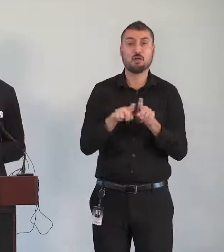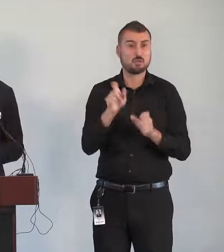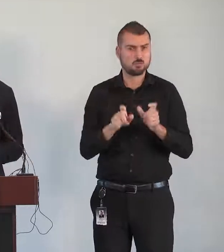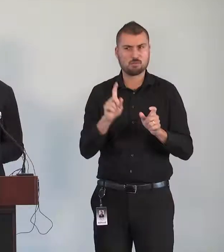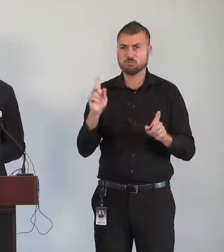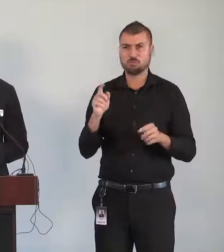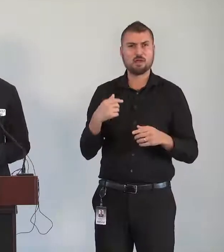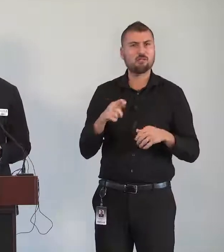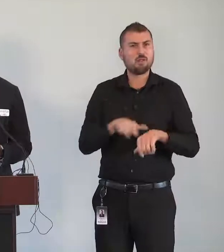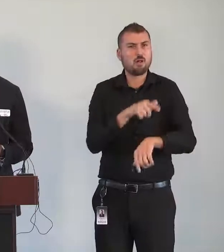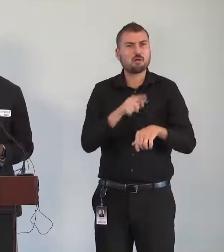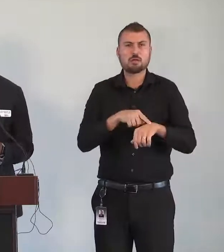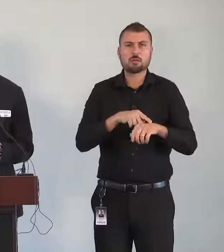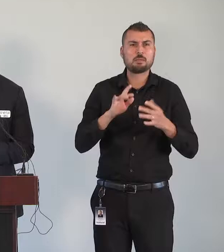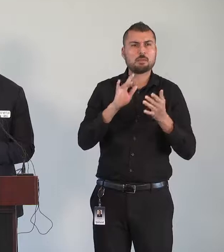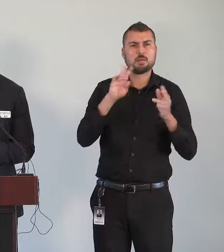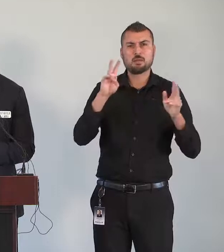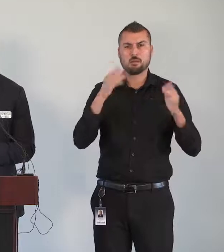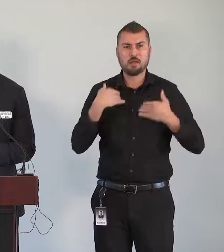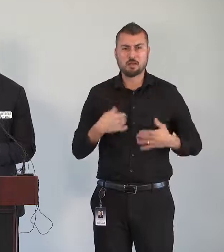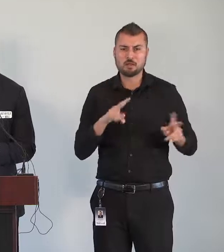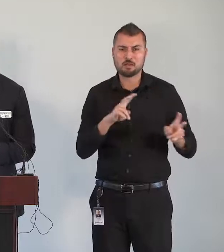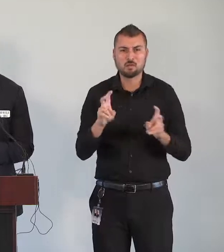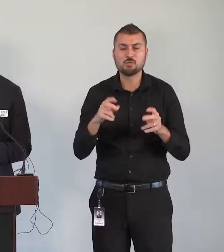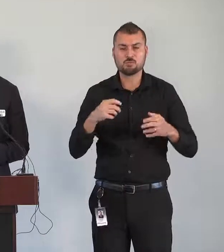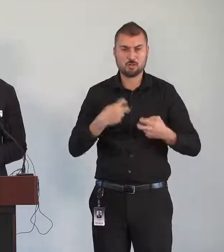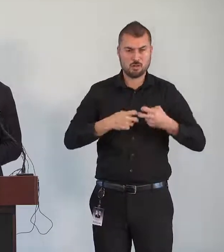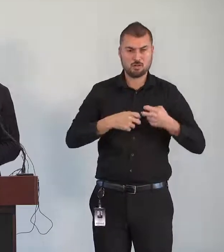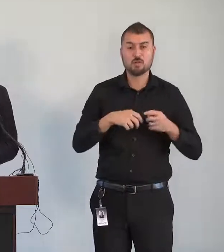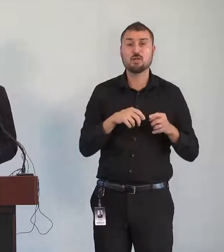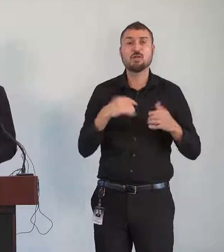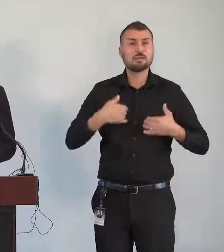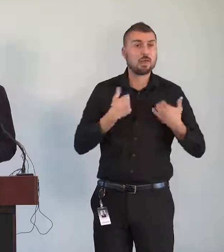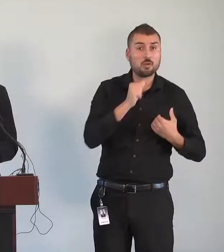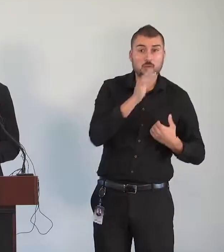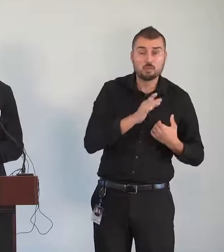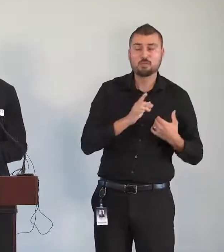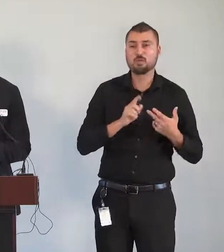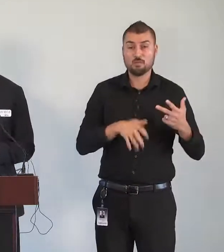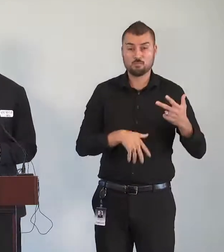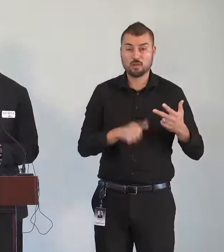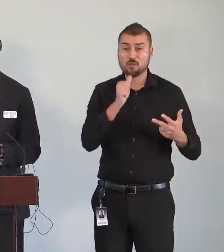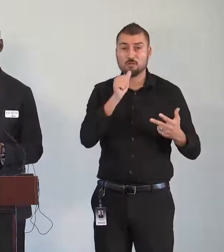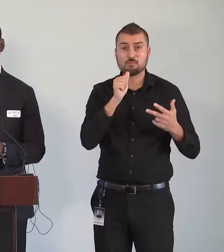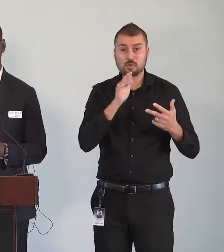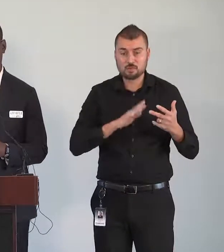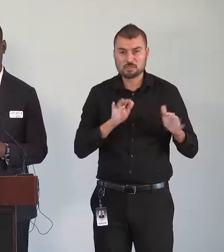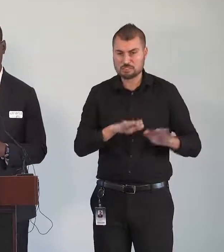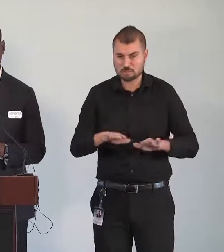afecciones médicas a largo plazo las mujeres embarazadas y los niños pequeños tienen más probabilidades de tener complicaciones a causa de la gripe